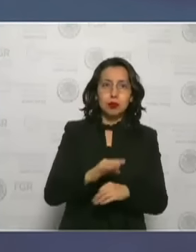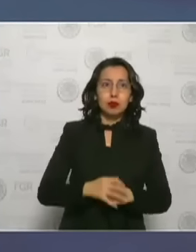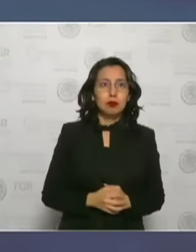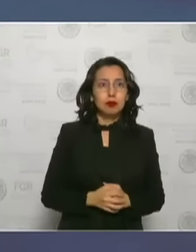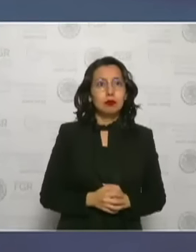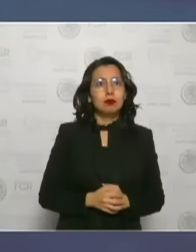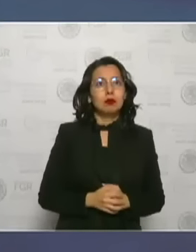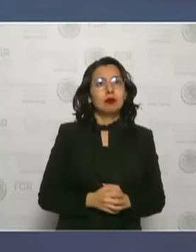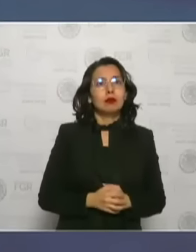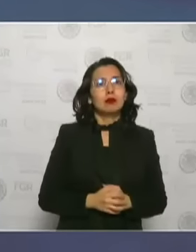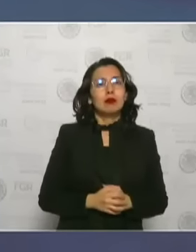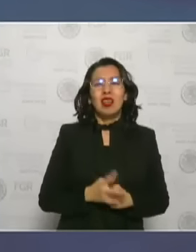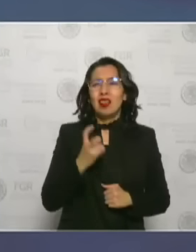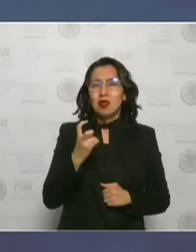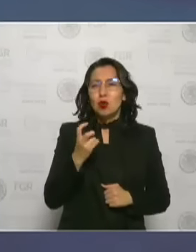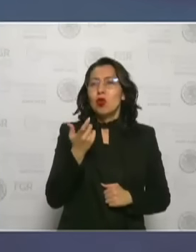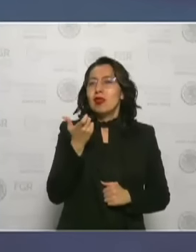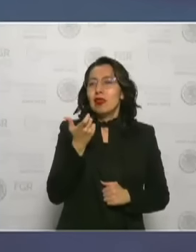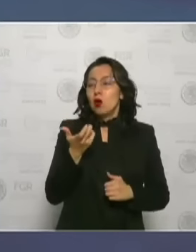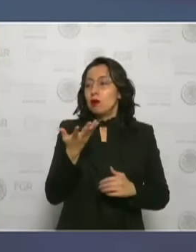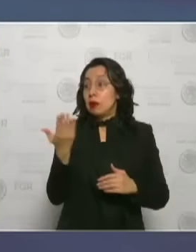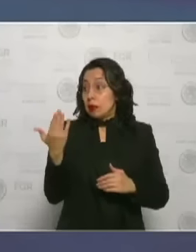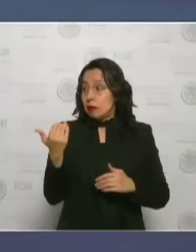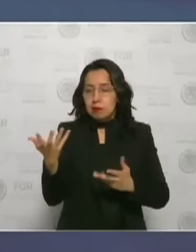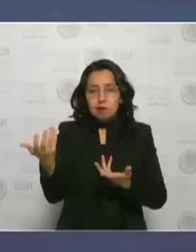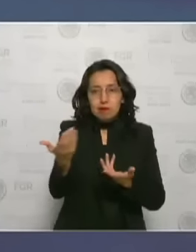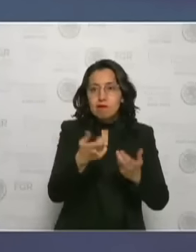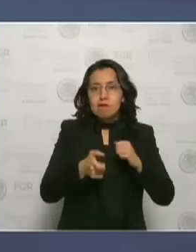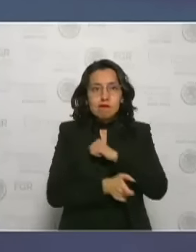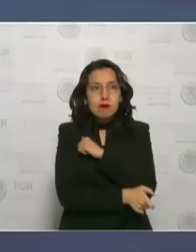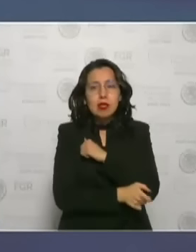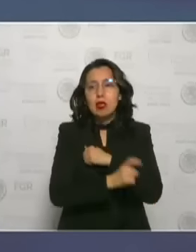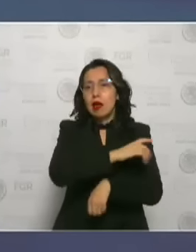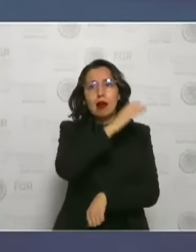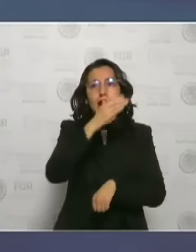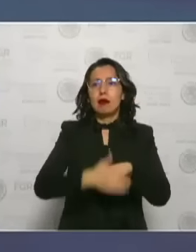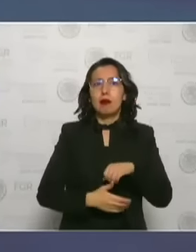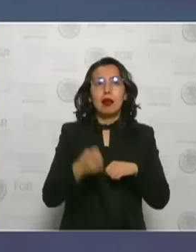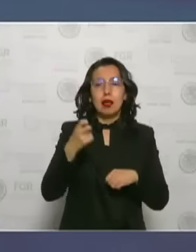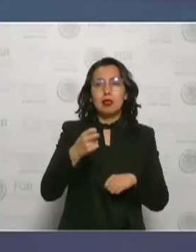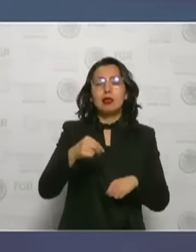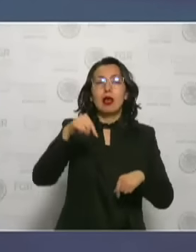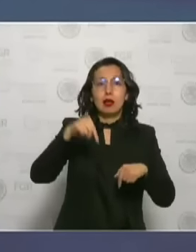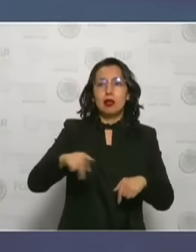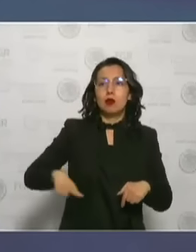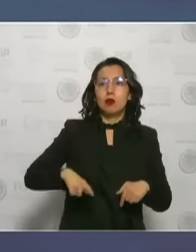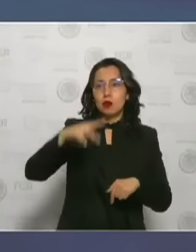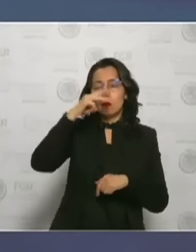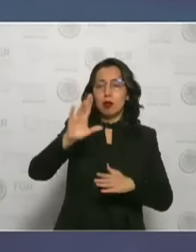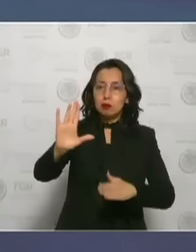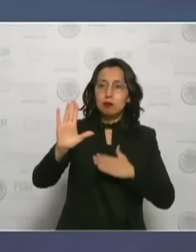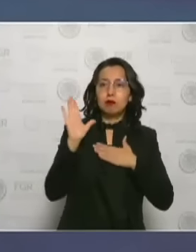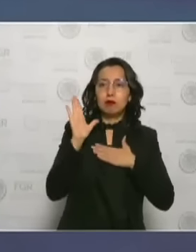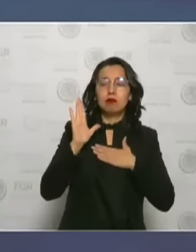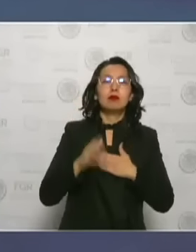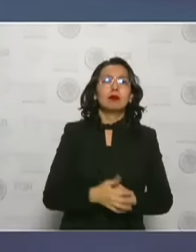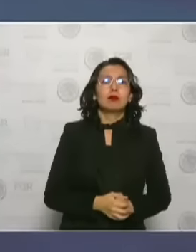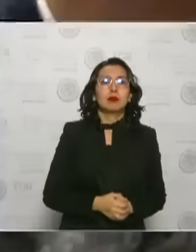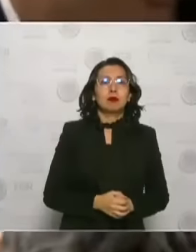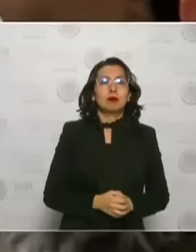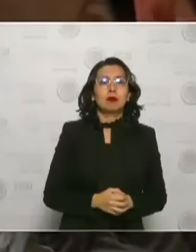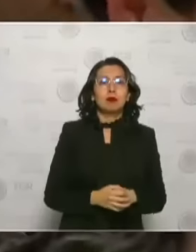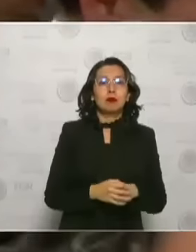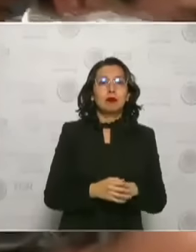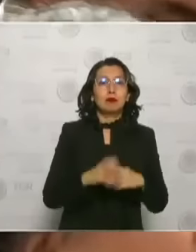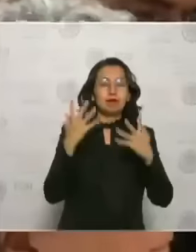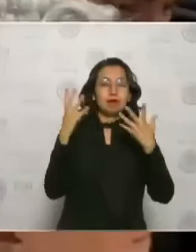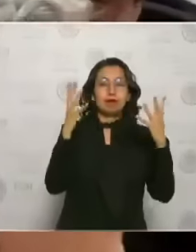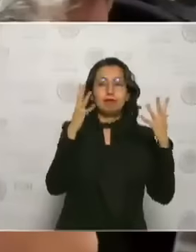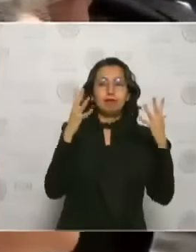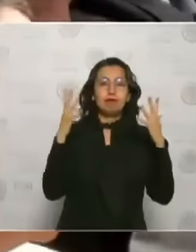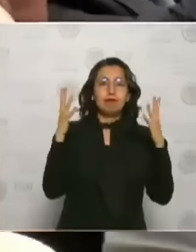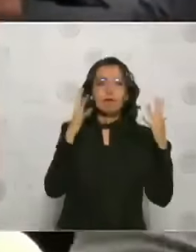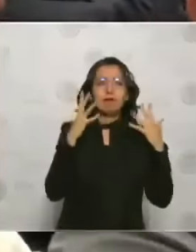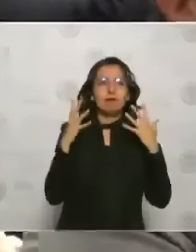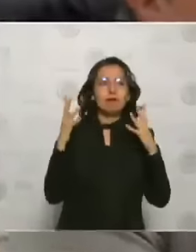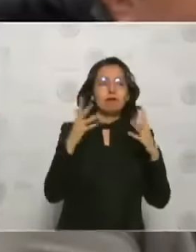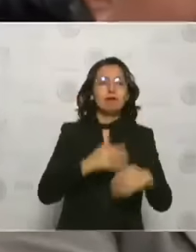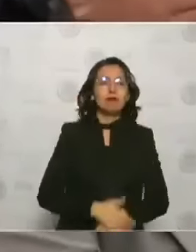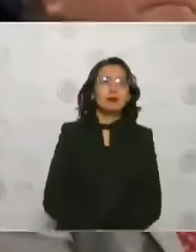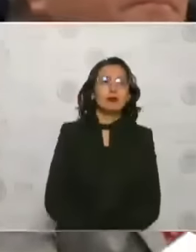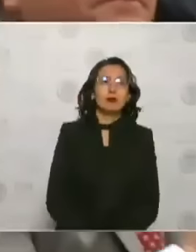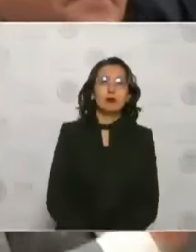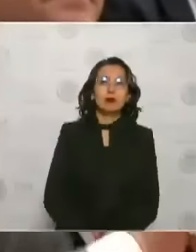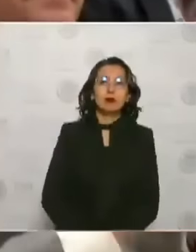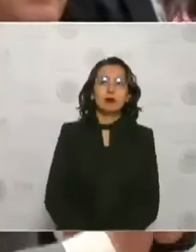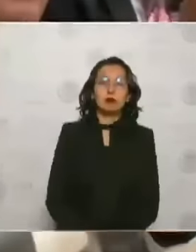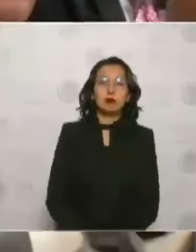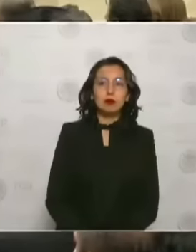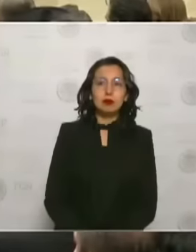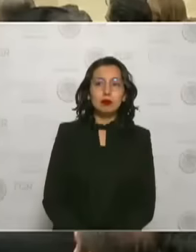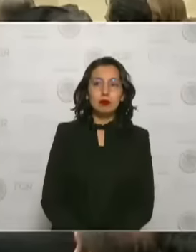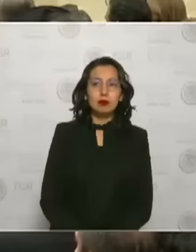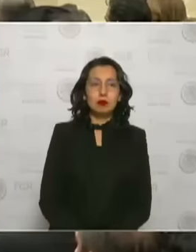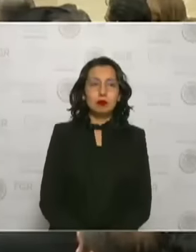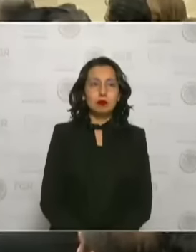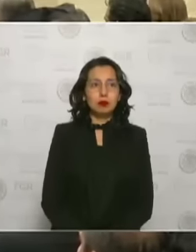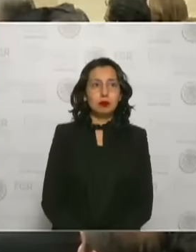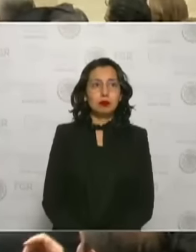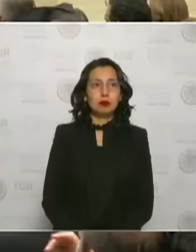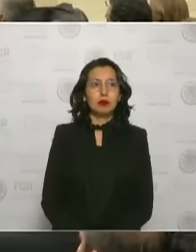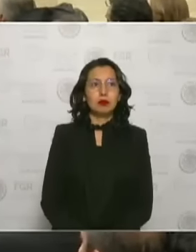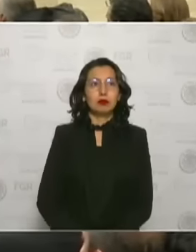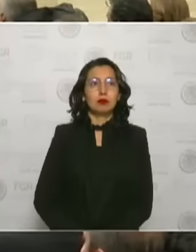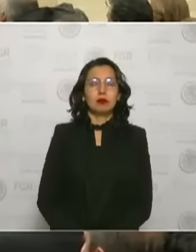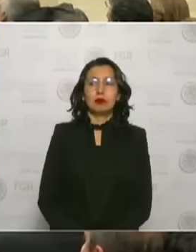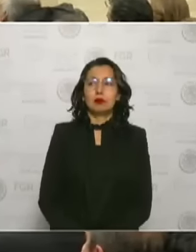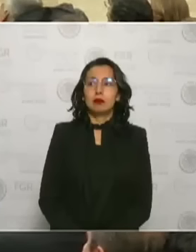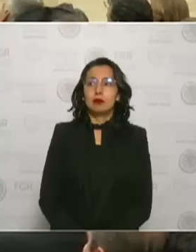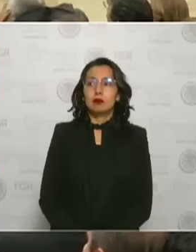La extorsión tiene que terminar. Ese es el compromiso del gobierno de México.